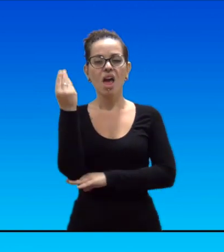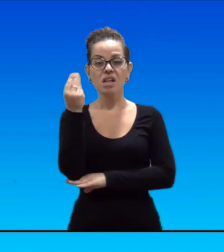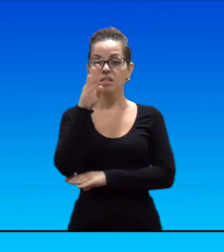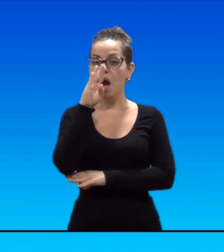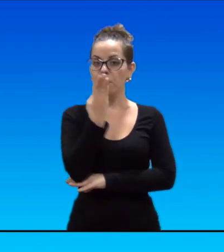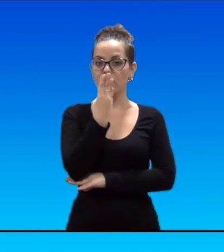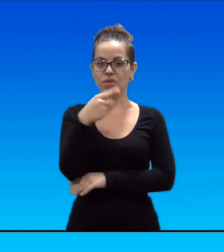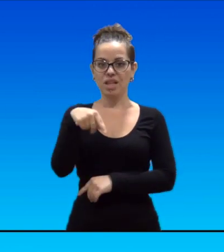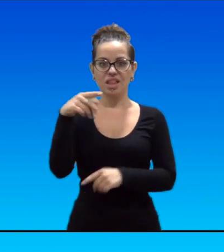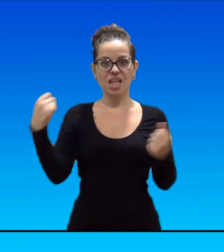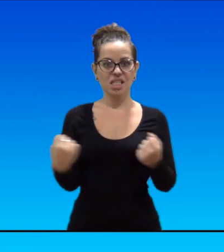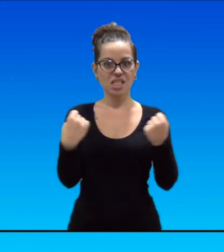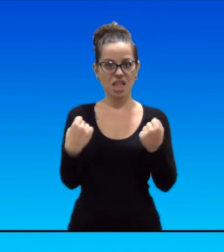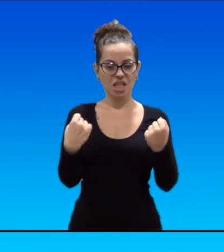L'ENS coglierà l’occasione di questa importante iniziativa